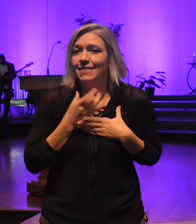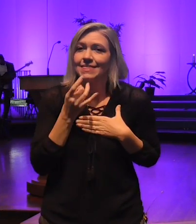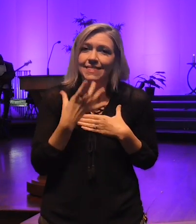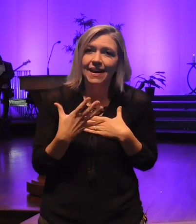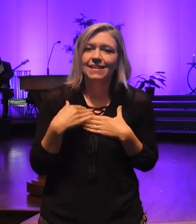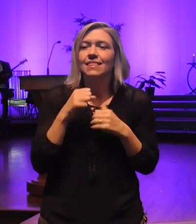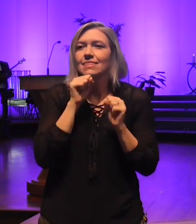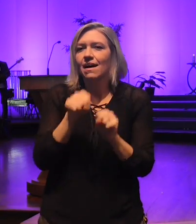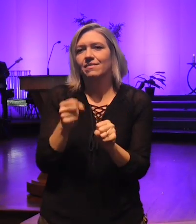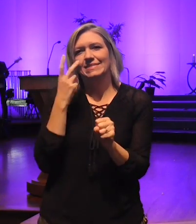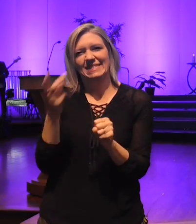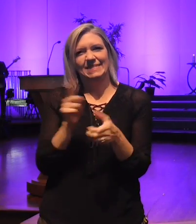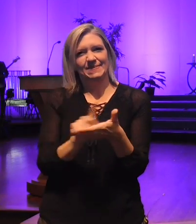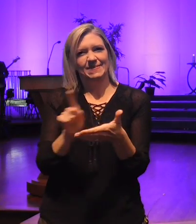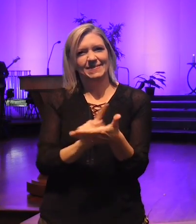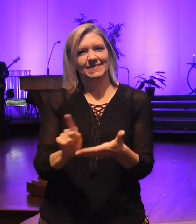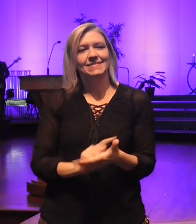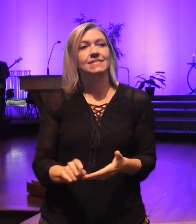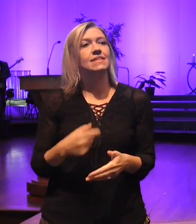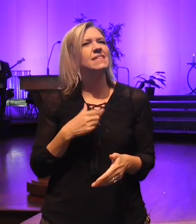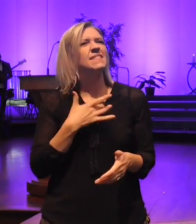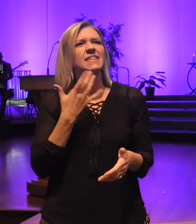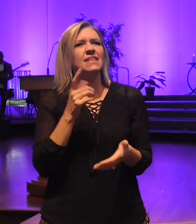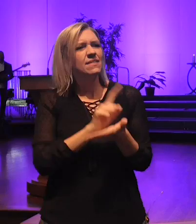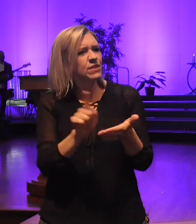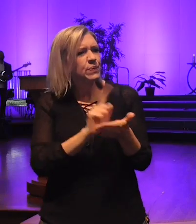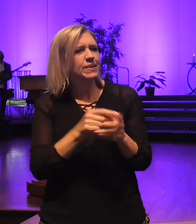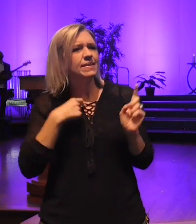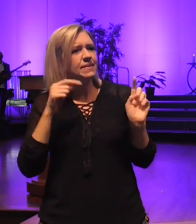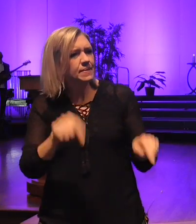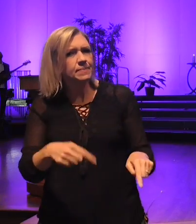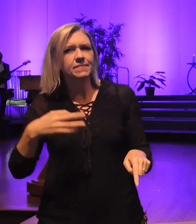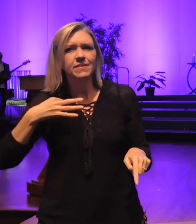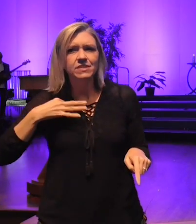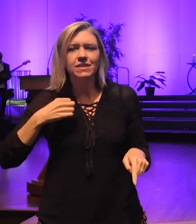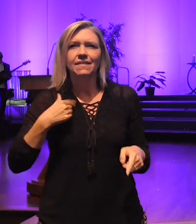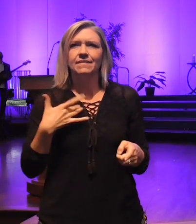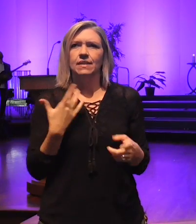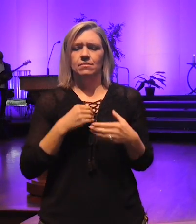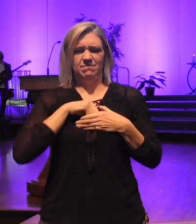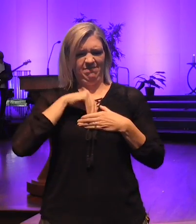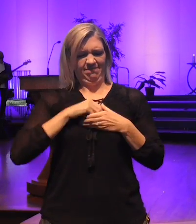todos los domingos siento que cada semana que vengo a ser voluntario crezco dentro de mí qué recomiendas